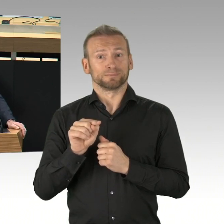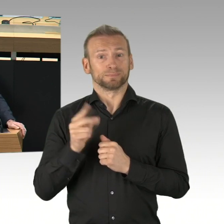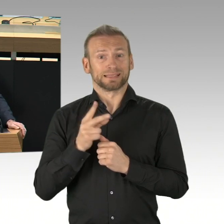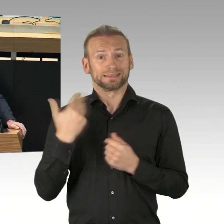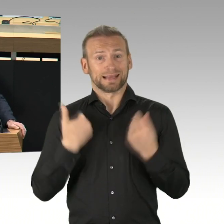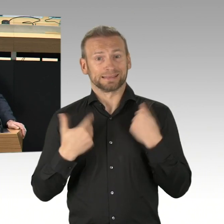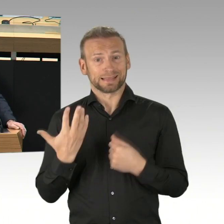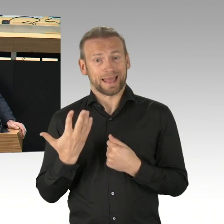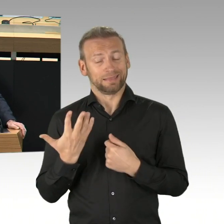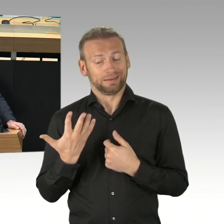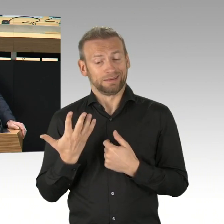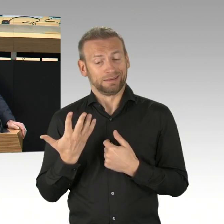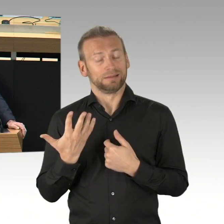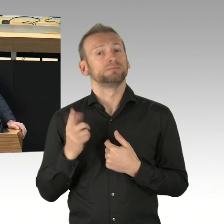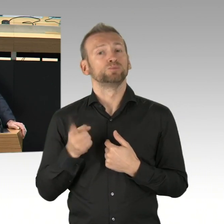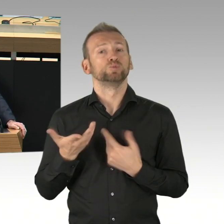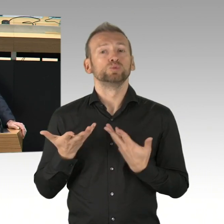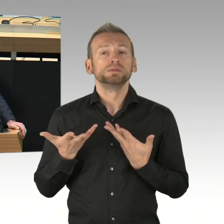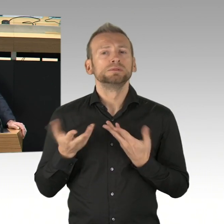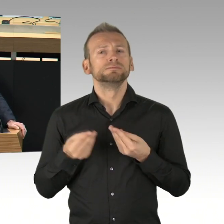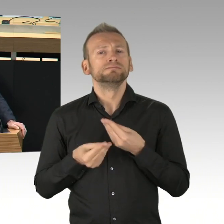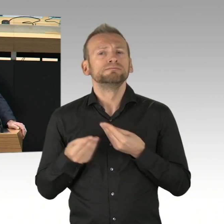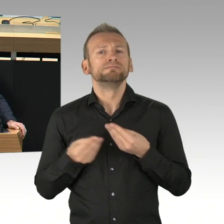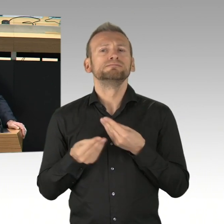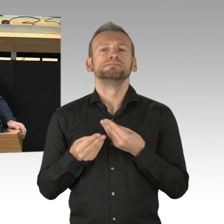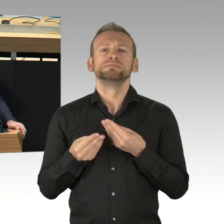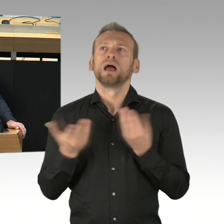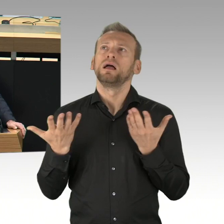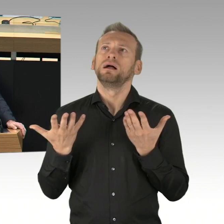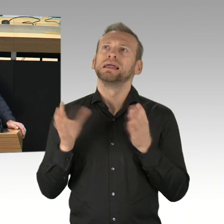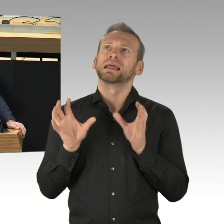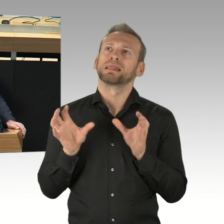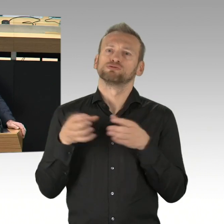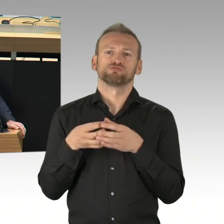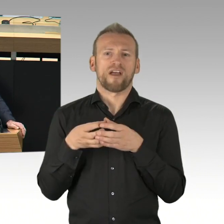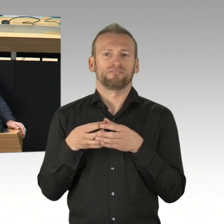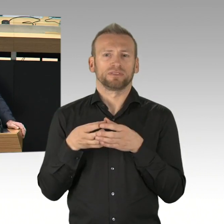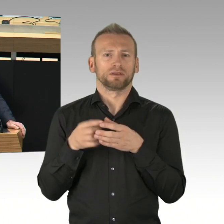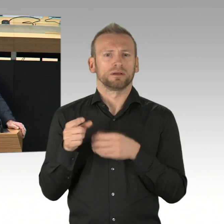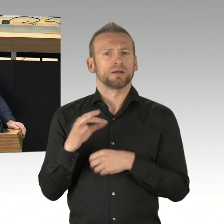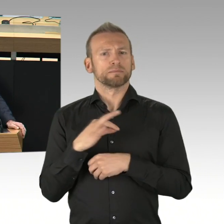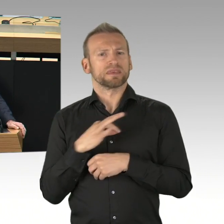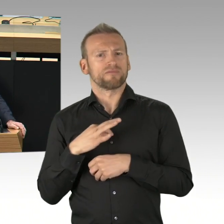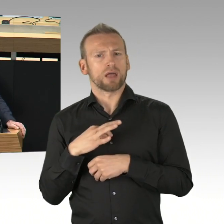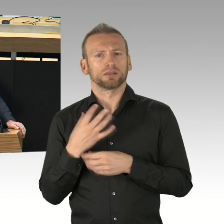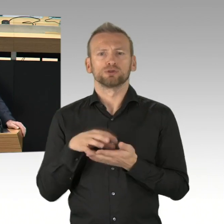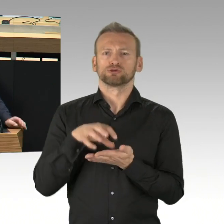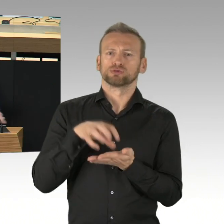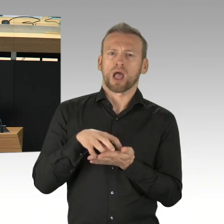Das ist der Weg, Herr Kollege Wolf, den das Bundesland Hamburg gegangen ist, und zwar mit Erfolg. Und das wäre auch der Weg, den wir hier in Berlin gehen müssen